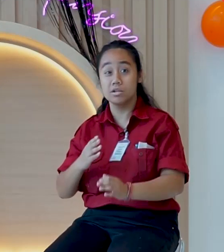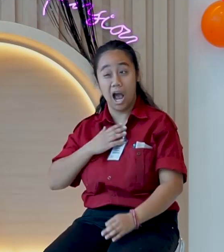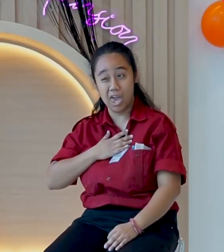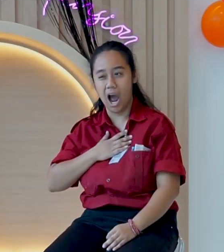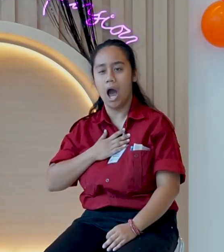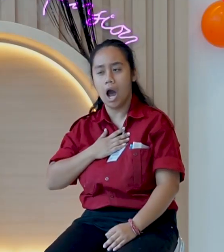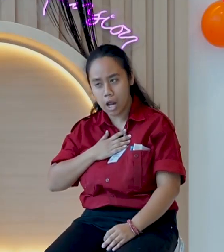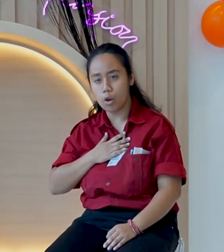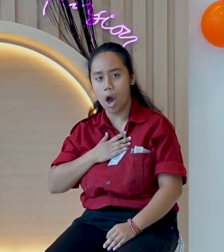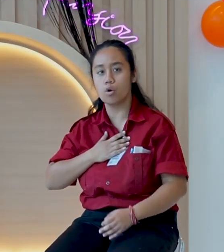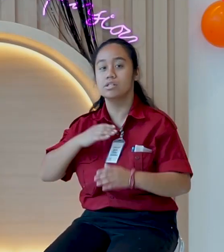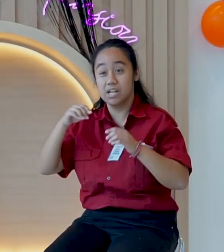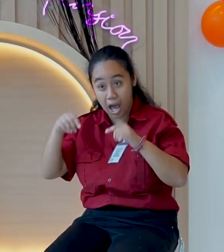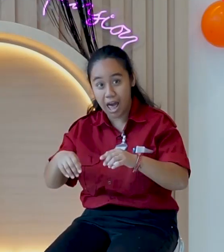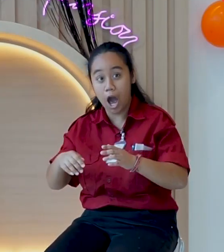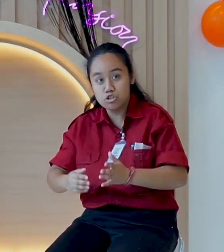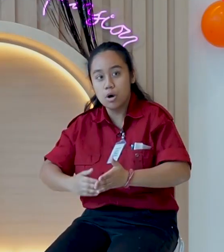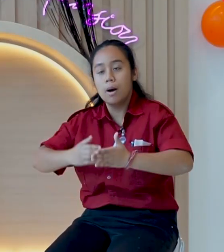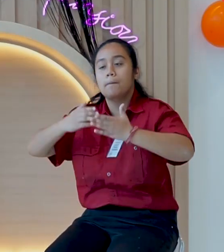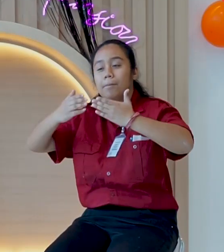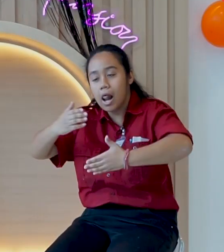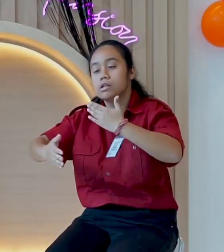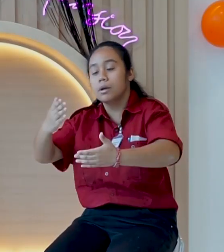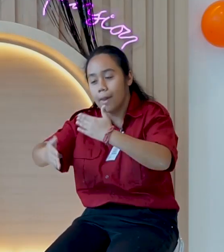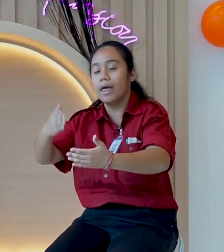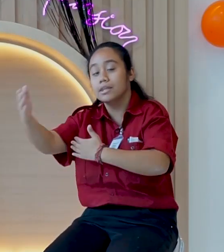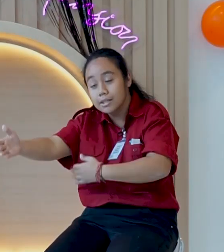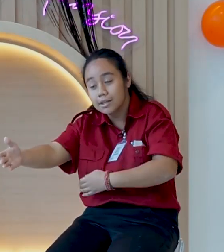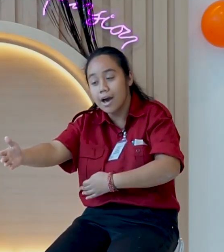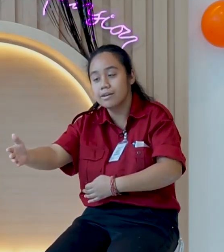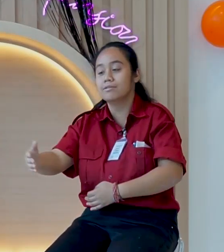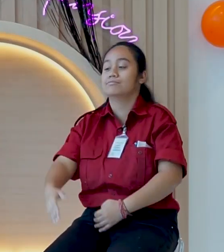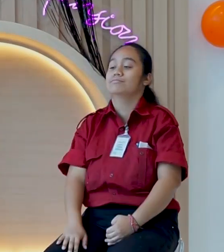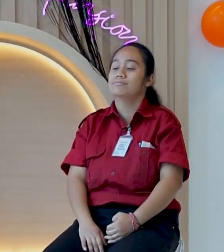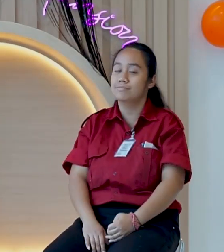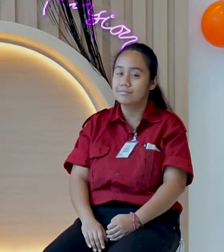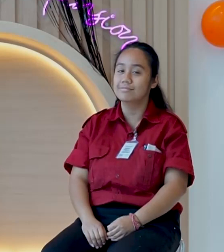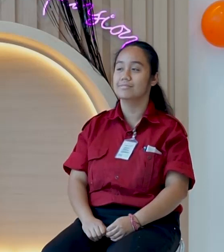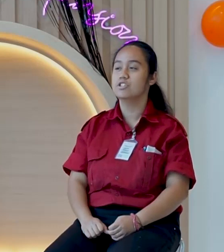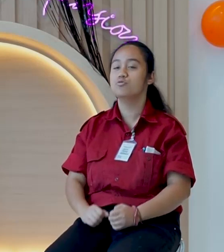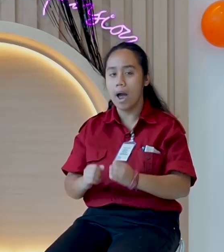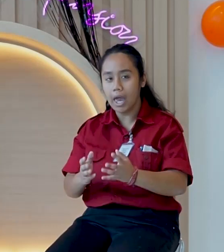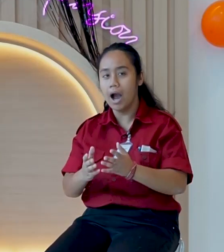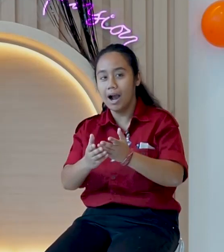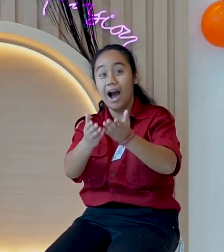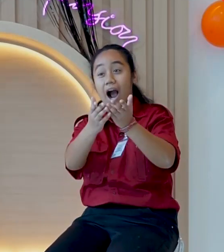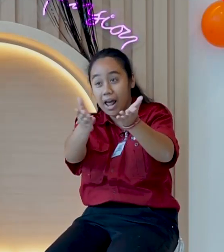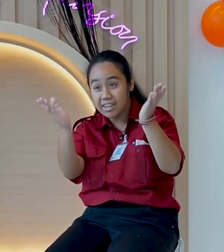Dan saya sendiri, awalnya banyak keraguan tapi mau belajar.